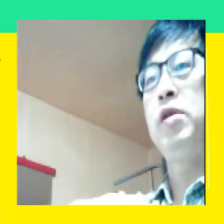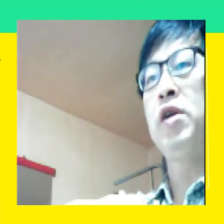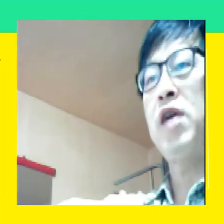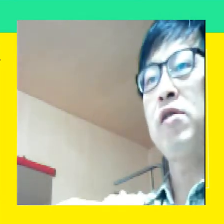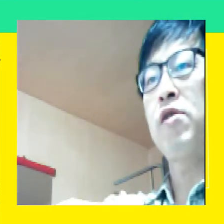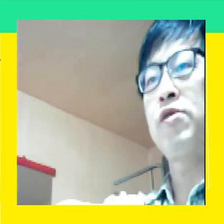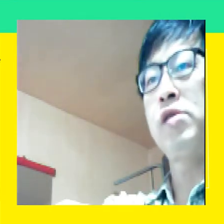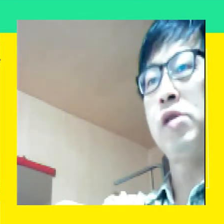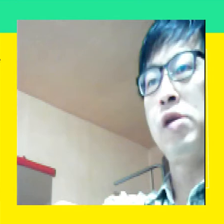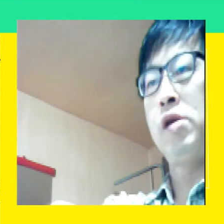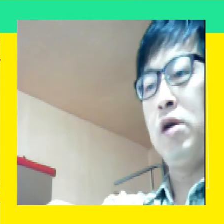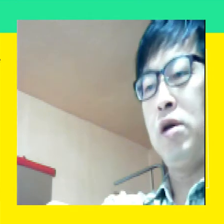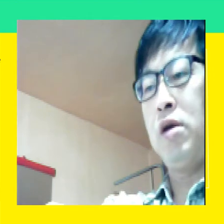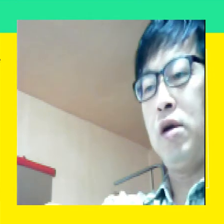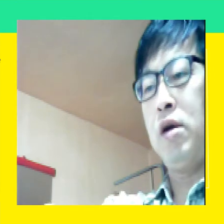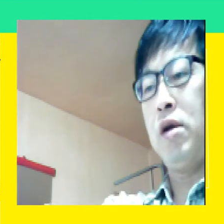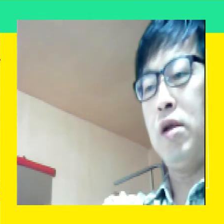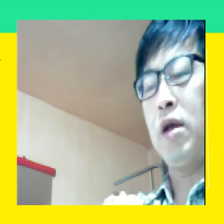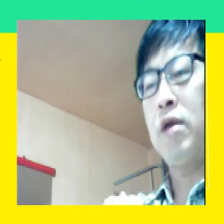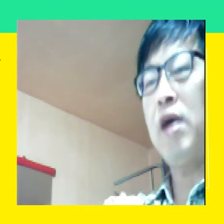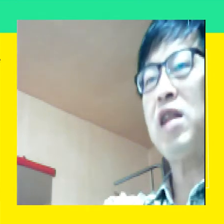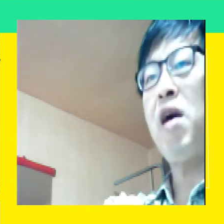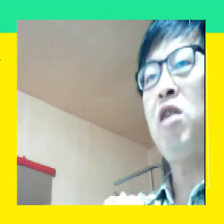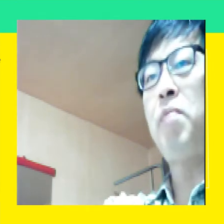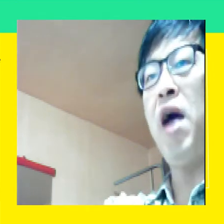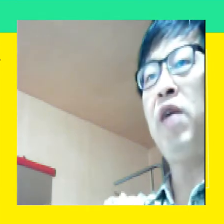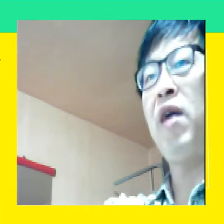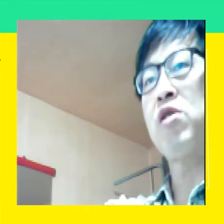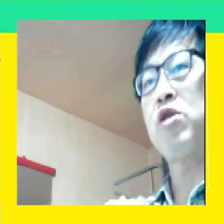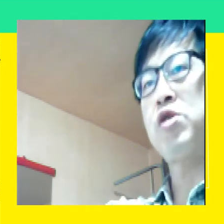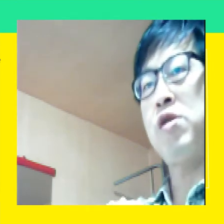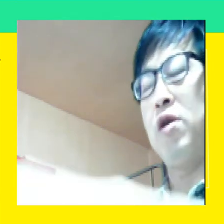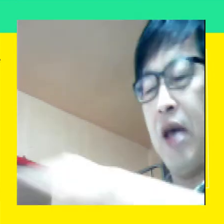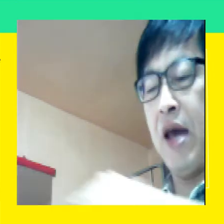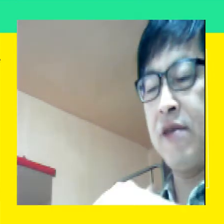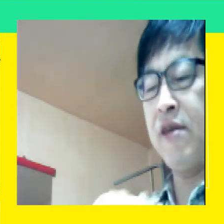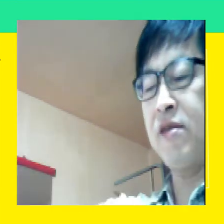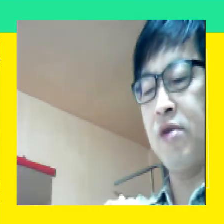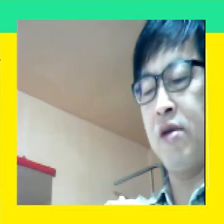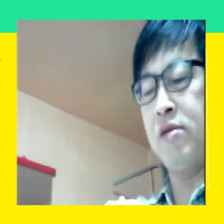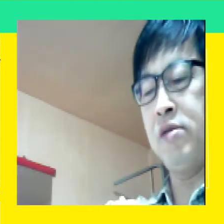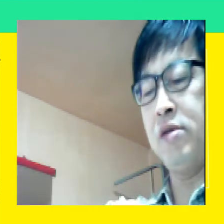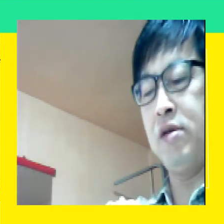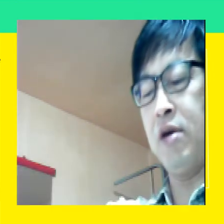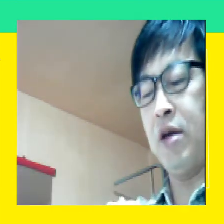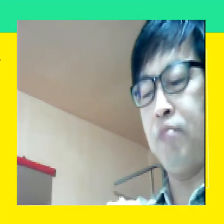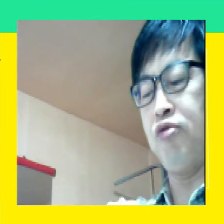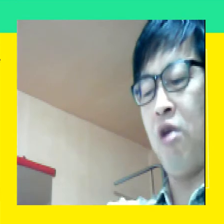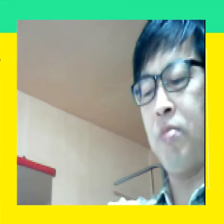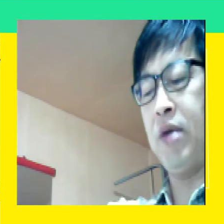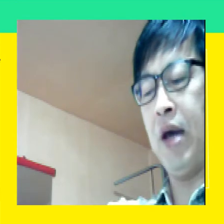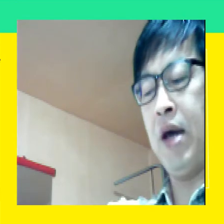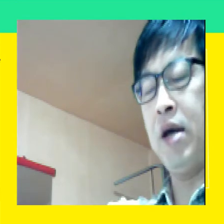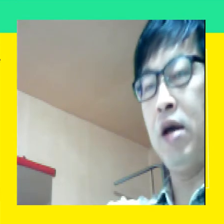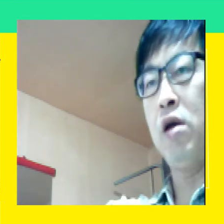(제 생각엔)왼 팔등을 쓰다듬는 것은 상대방을 배려하는 것 같음